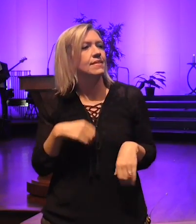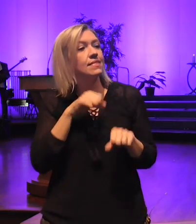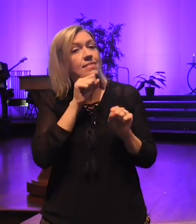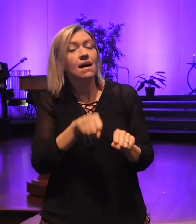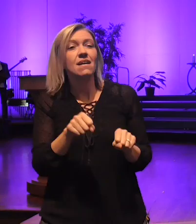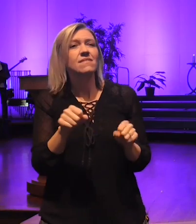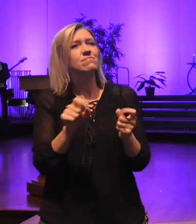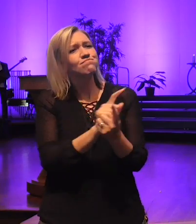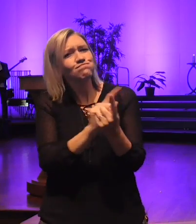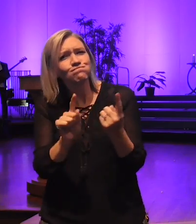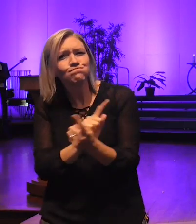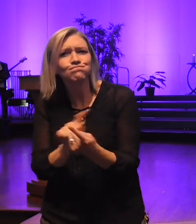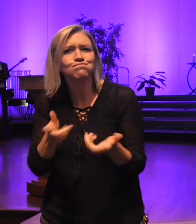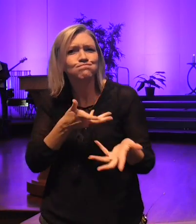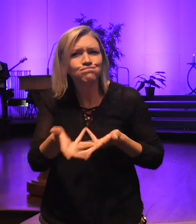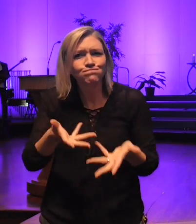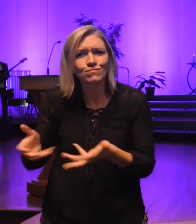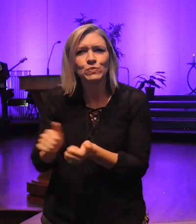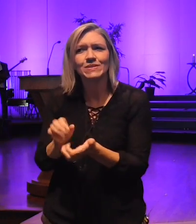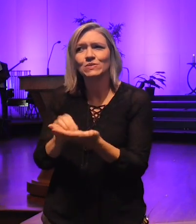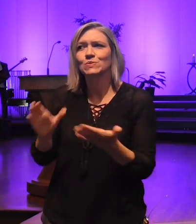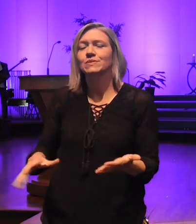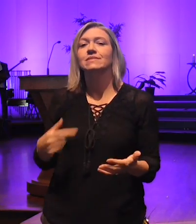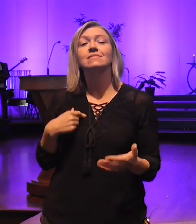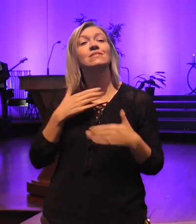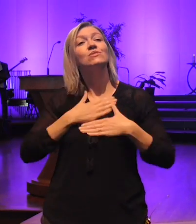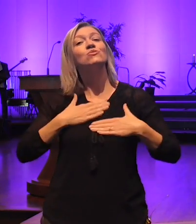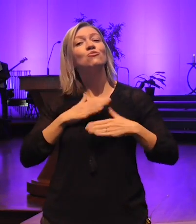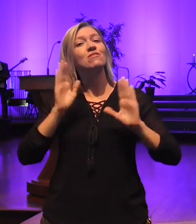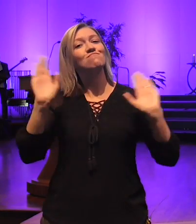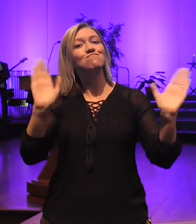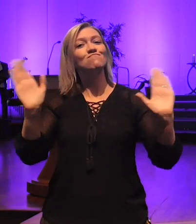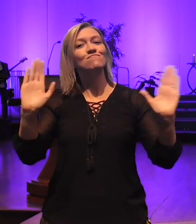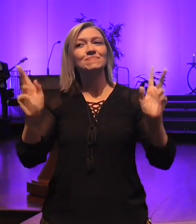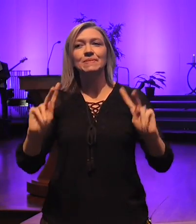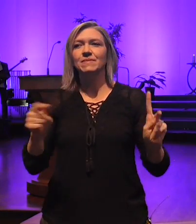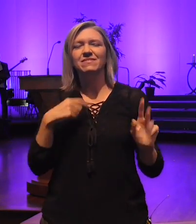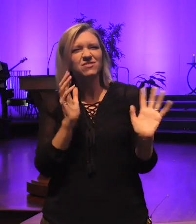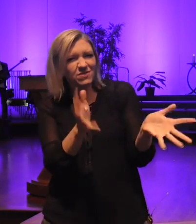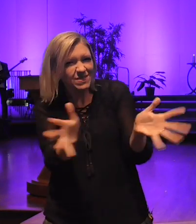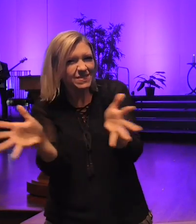a los estudiantes. Disfruto saludar a la gente, hablar con la gente y ayudar a los demás me